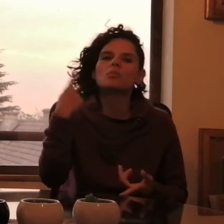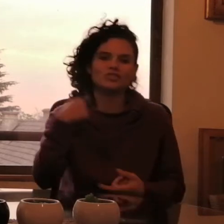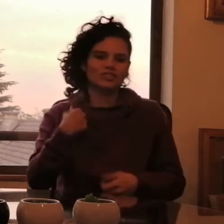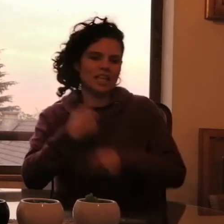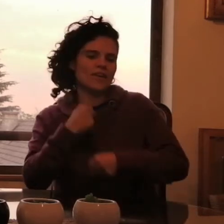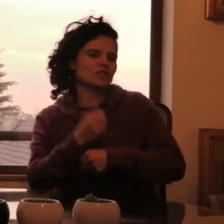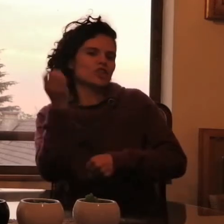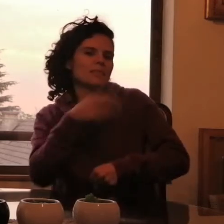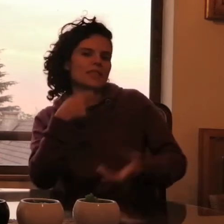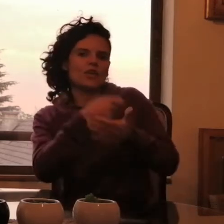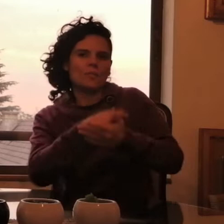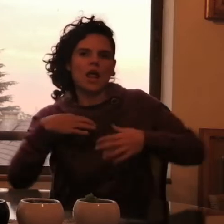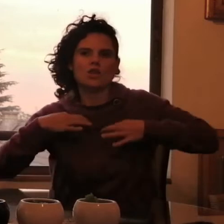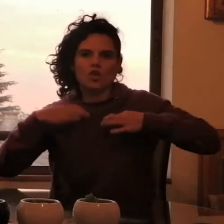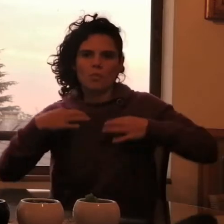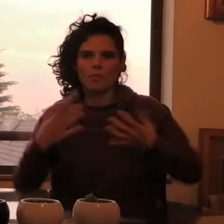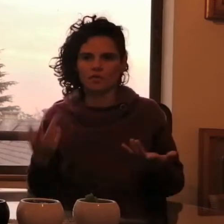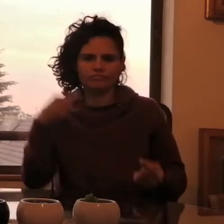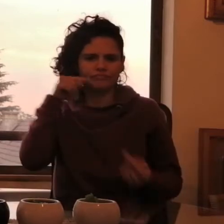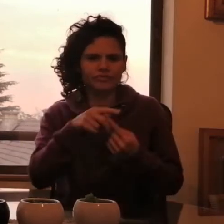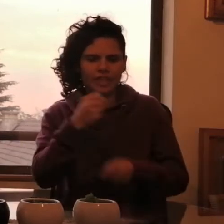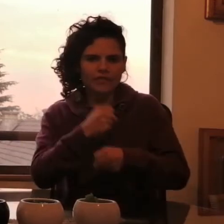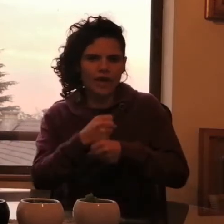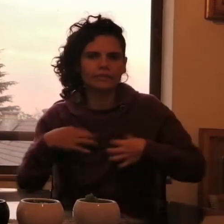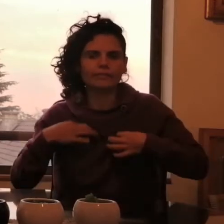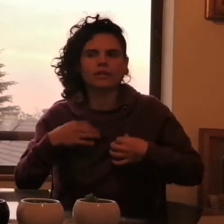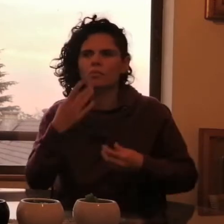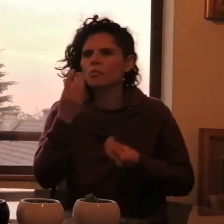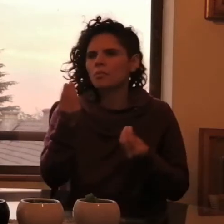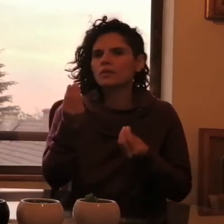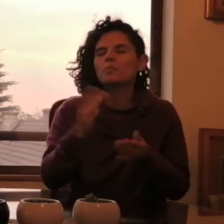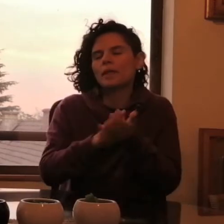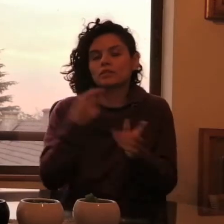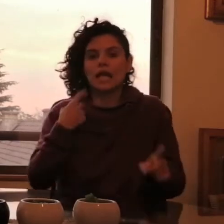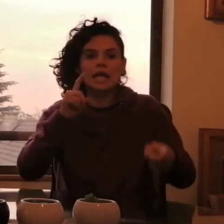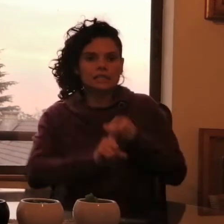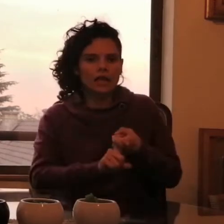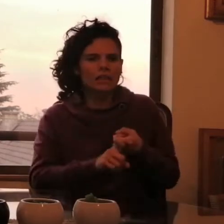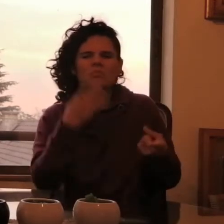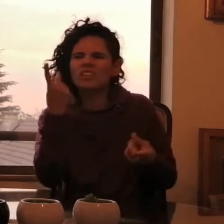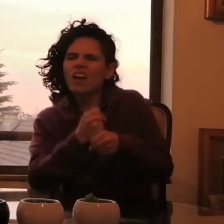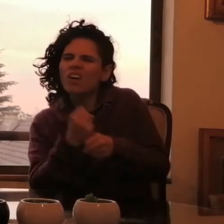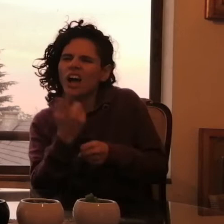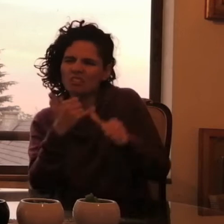básicamente era por eso que trabajabas como que si tu estabas casadas porque estás trabajando y menos de ingeniera, anda a trabajar en otra cosa